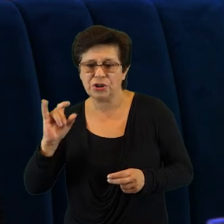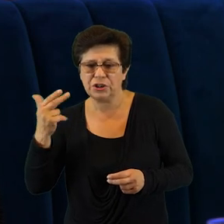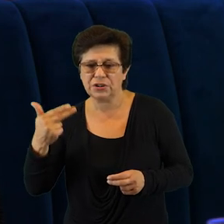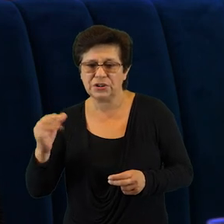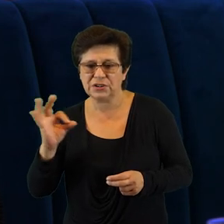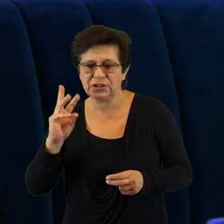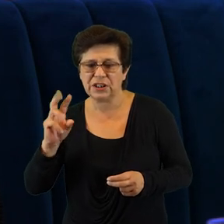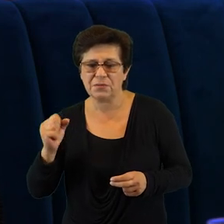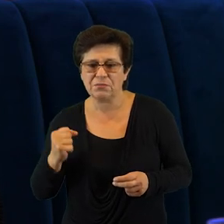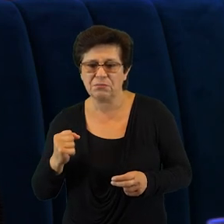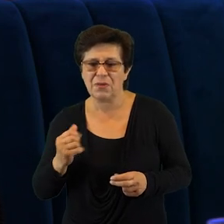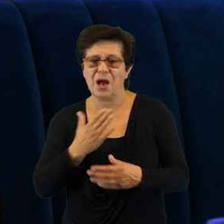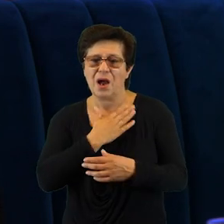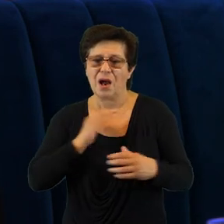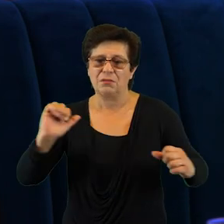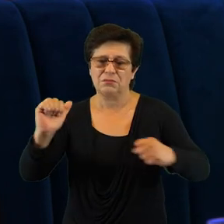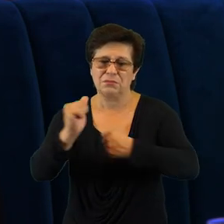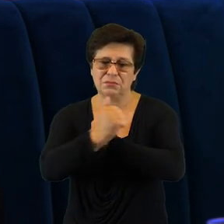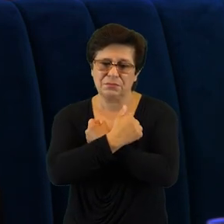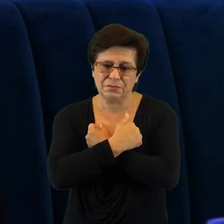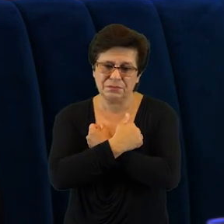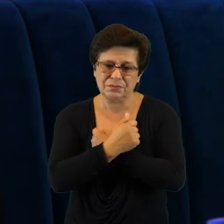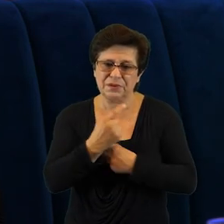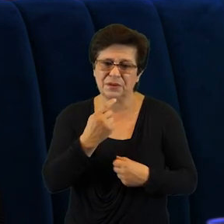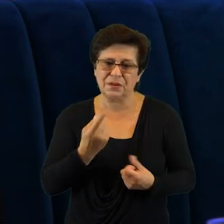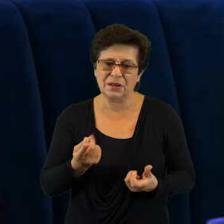i jakby te zdrady, jak to widziała wówczas emigracja,